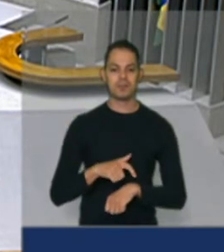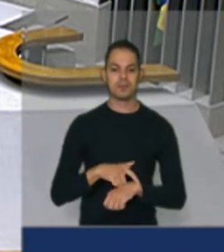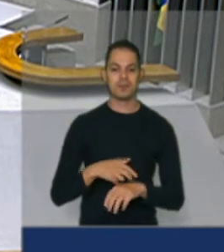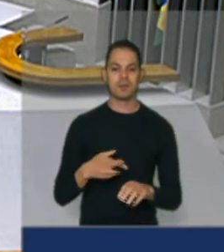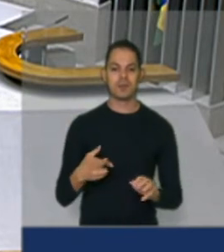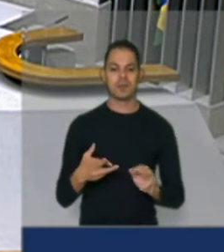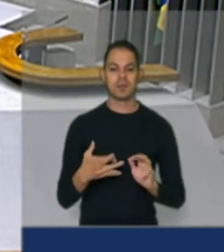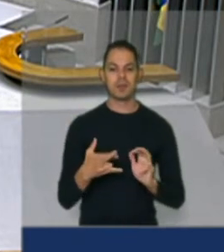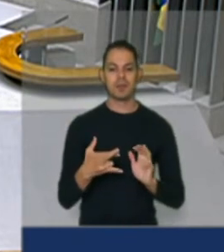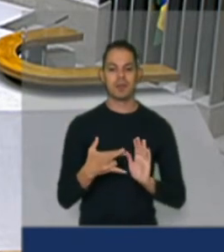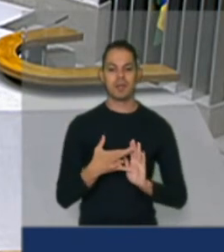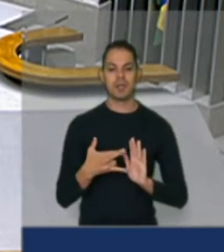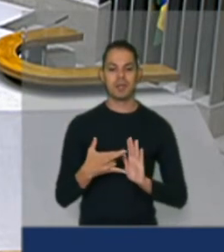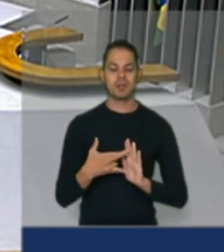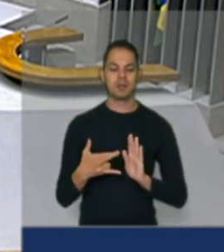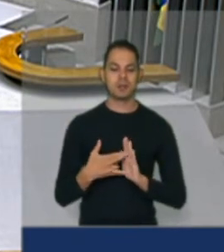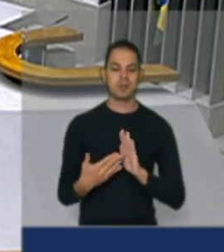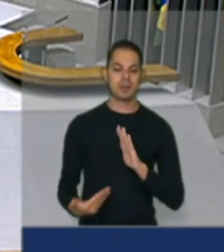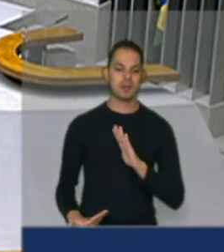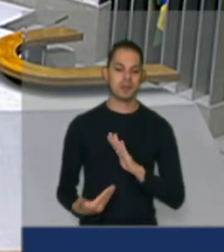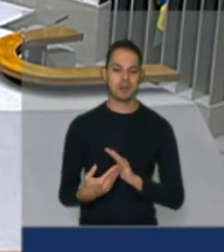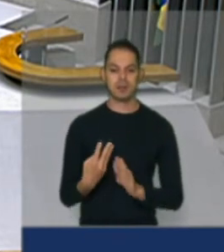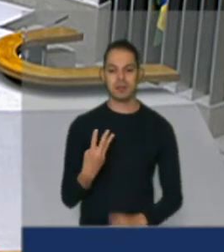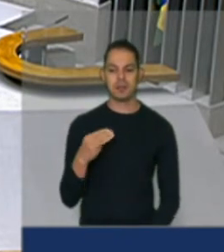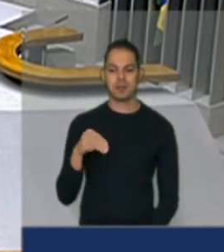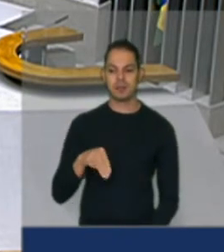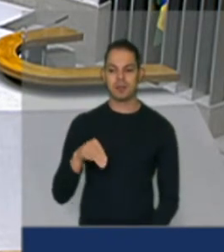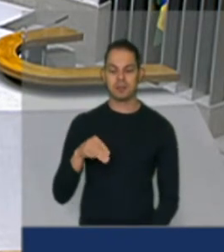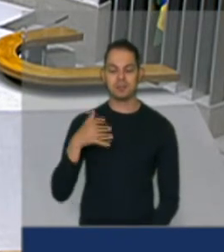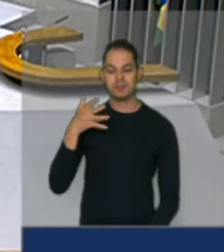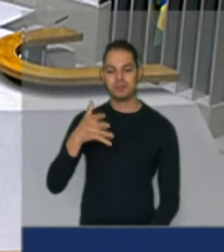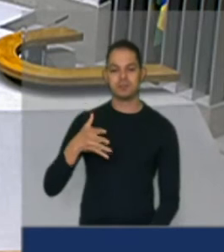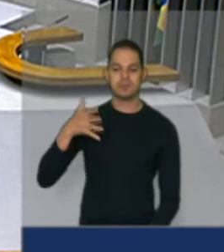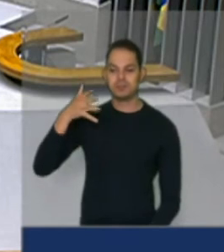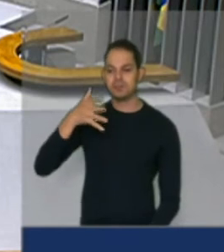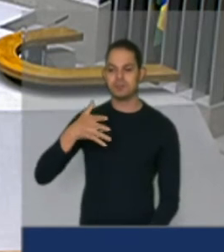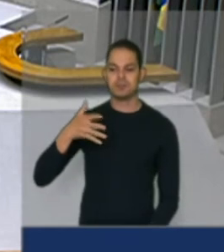TEMPO REGIMENTAL, DEPUTADO, DE TRÊS MINUTOS PARA AS SUAS